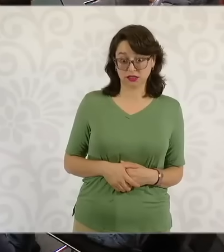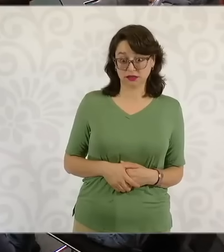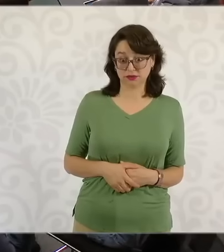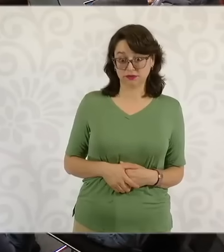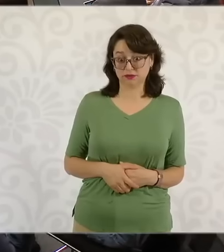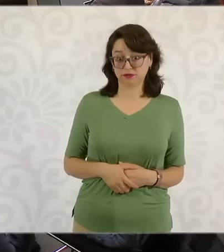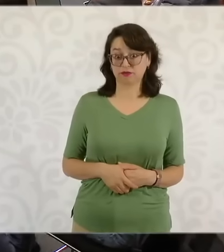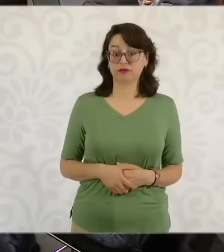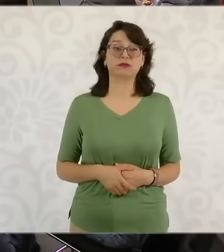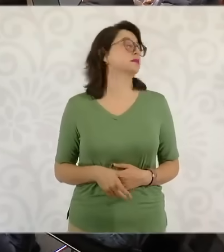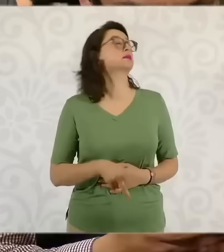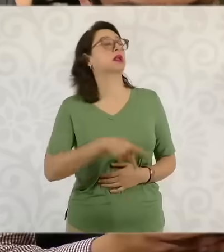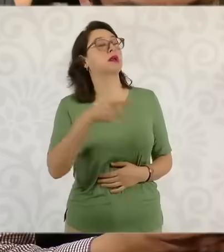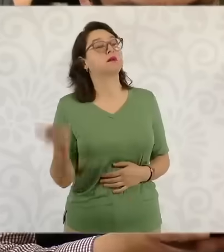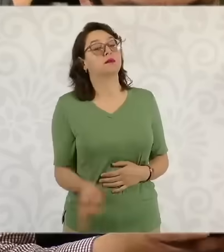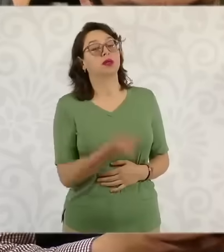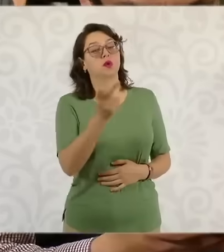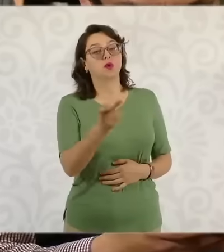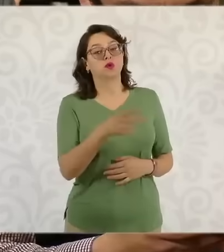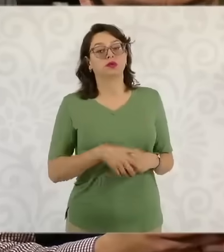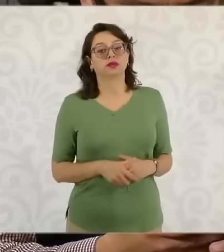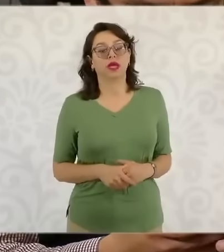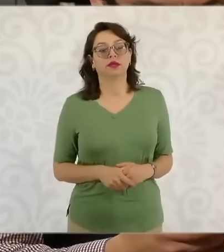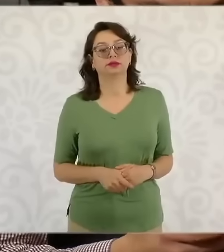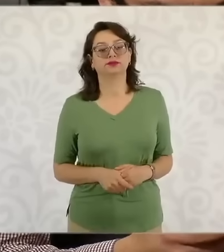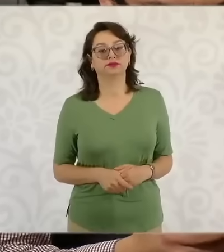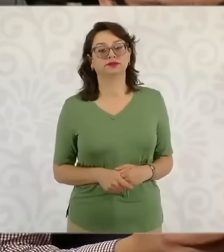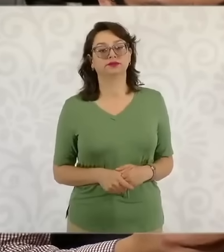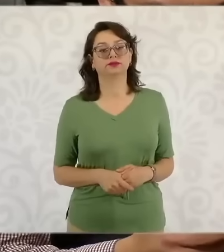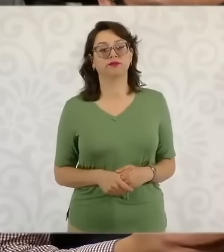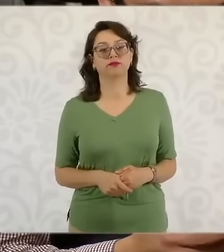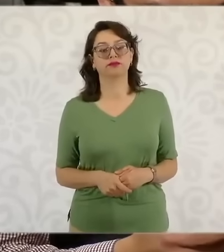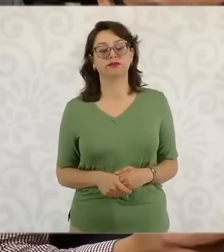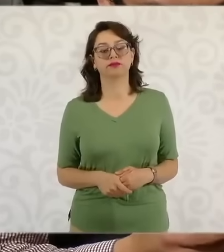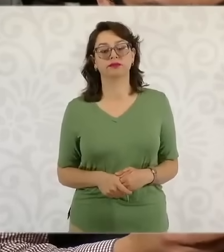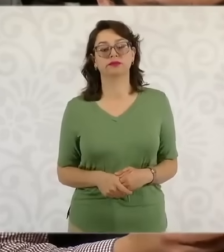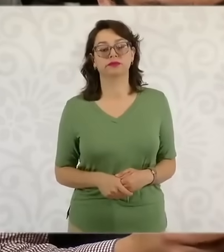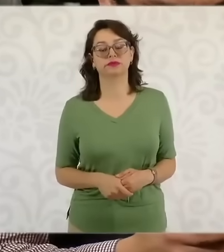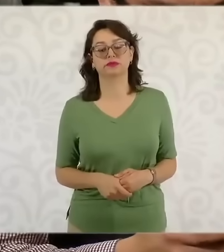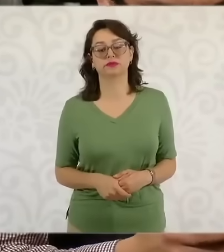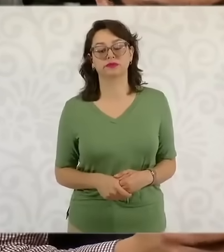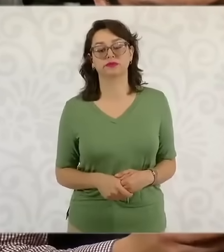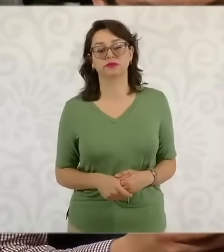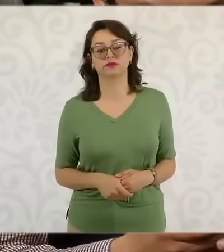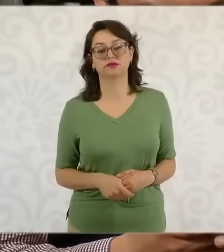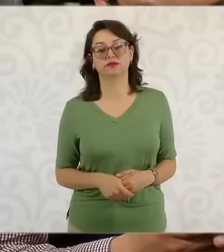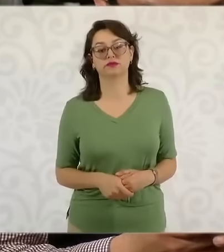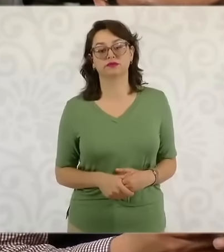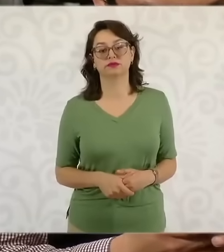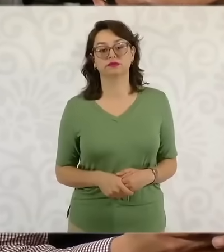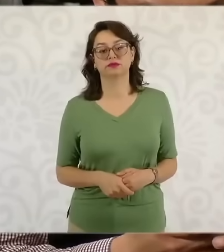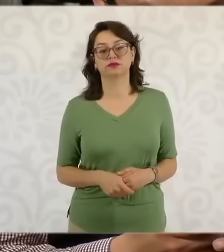presidenta para usted es ¿qué la motivó a usted o cuál fue el análisis que usted hizo